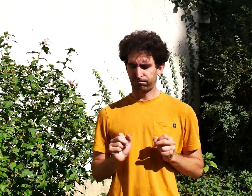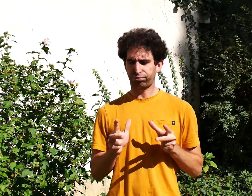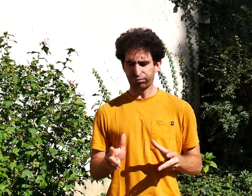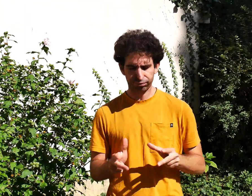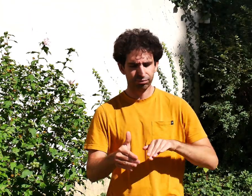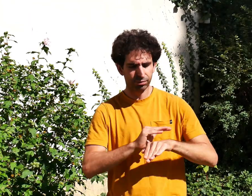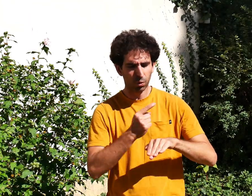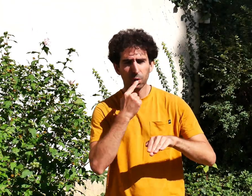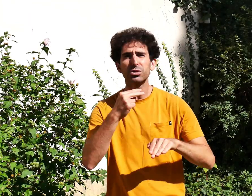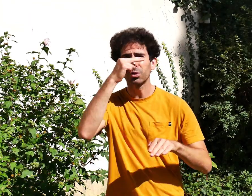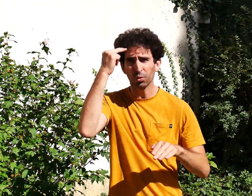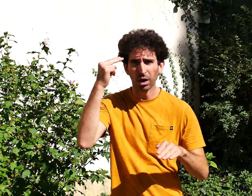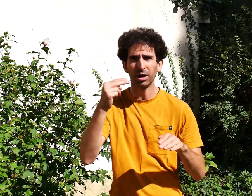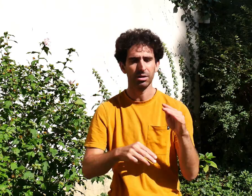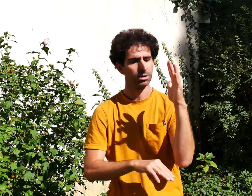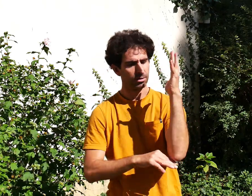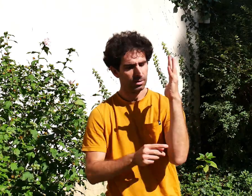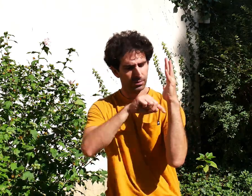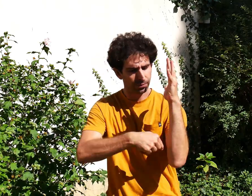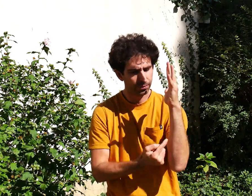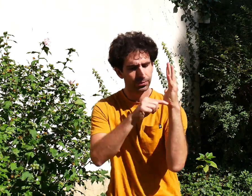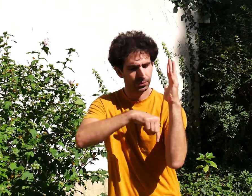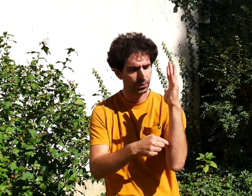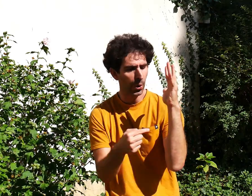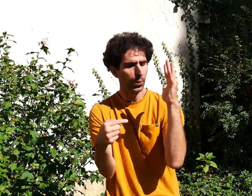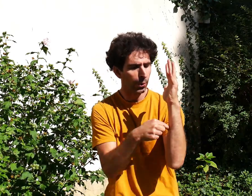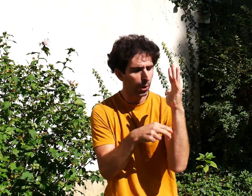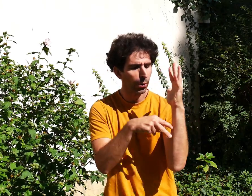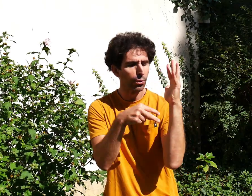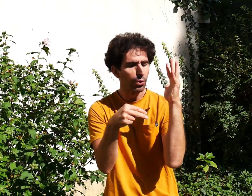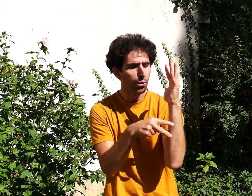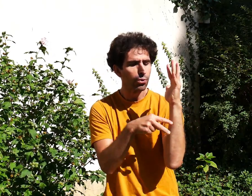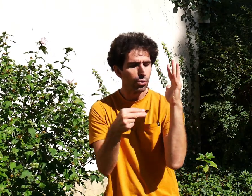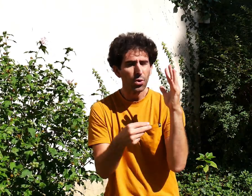Ces insectes rouges et noirs aspirent la sève de la plante.